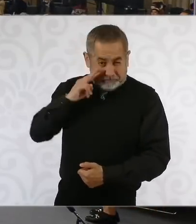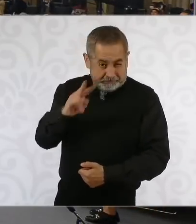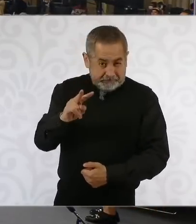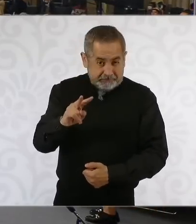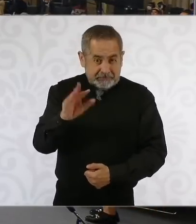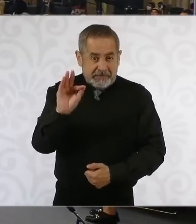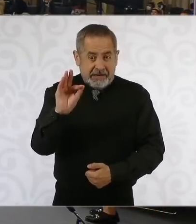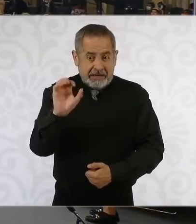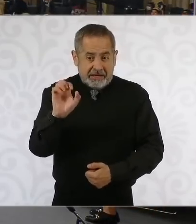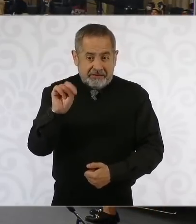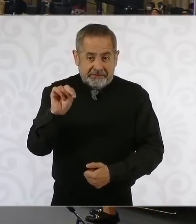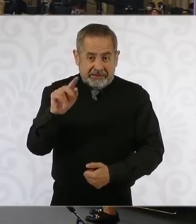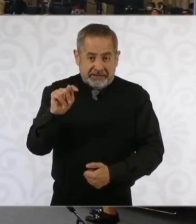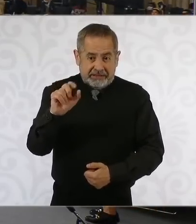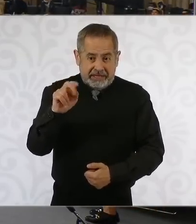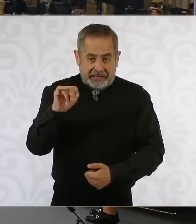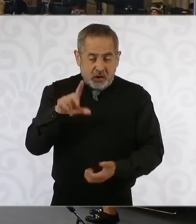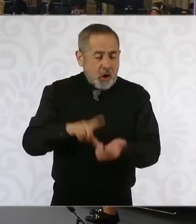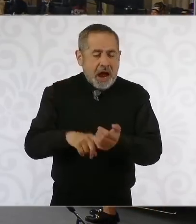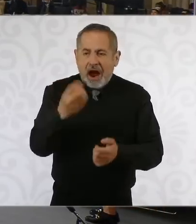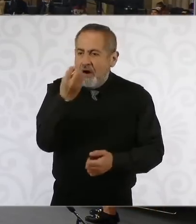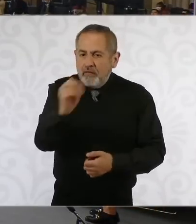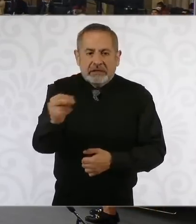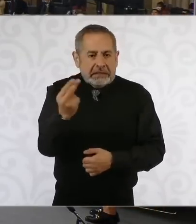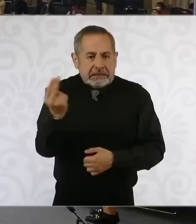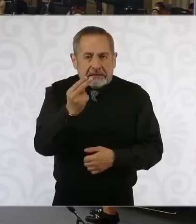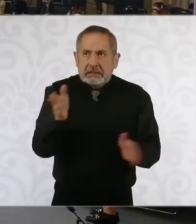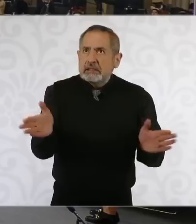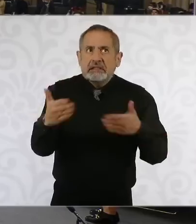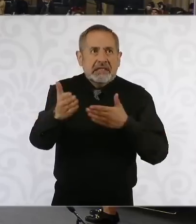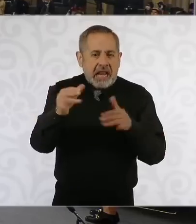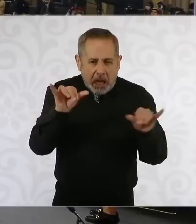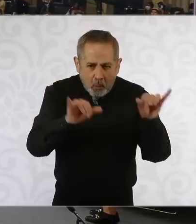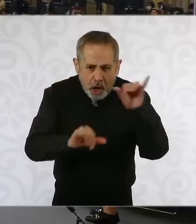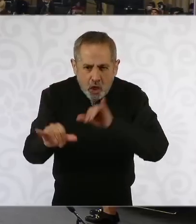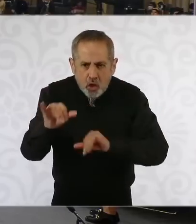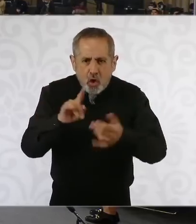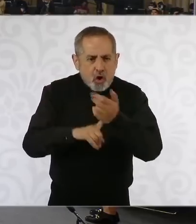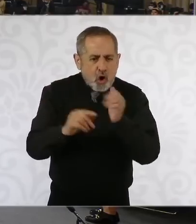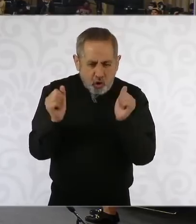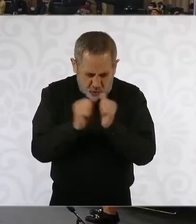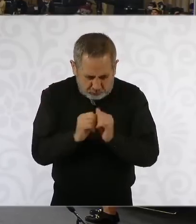labor se requiere un laboratorio con condiciones donde se pueda regular y medir las condiciones de